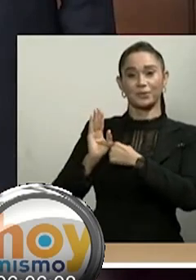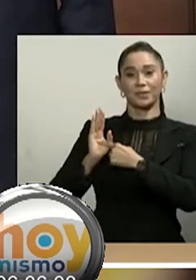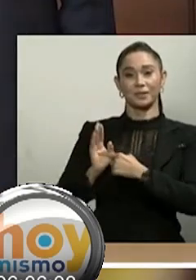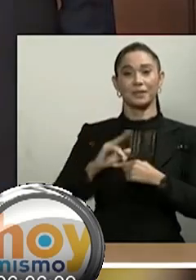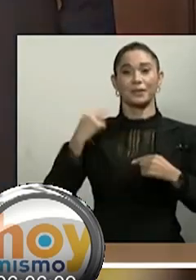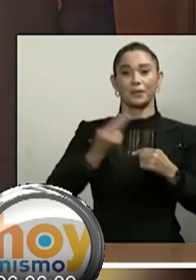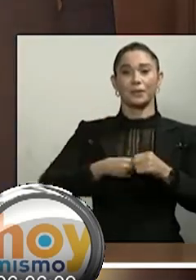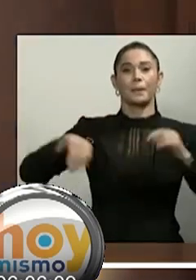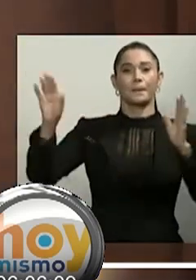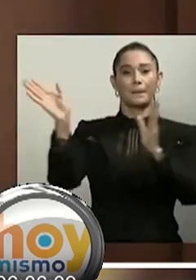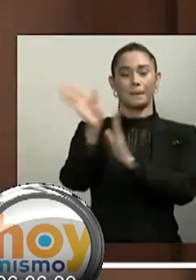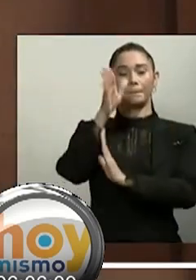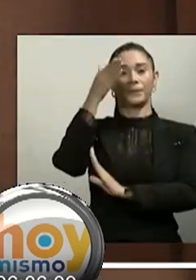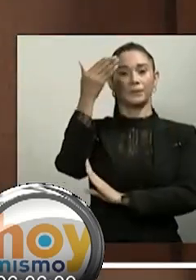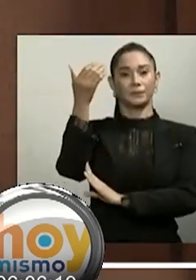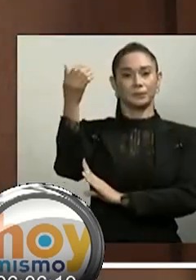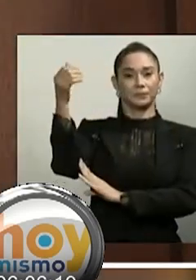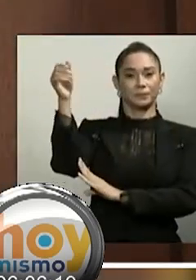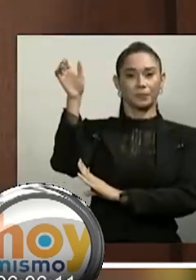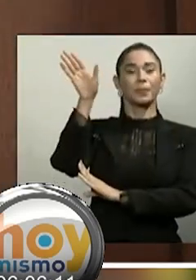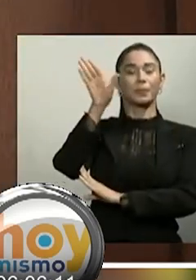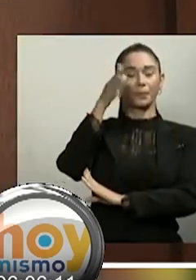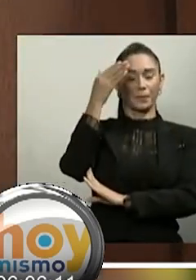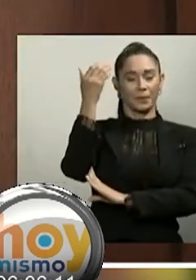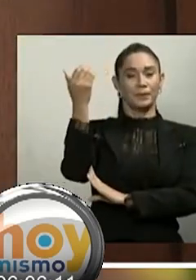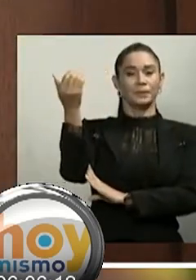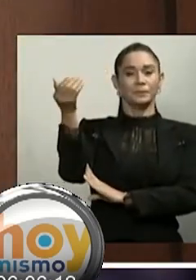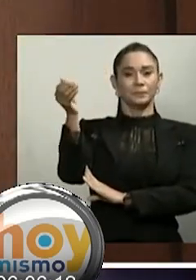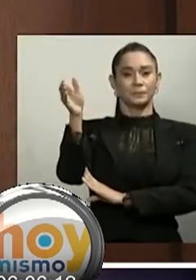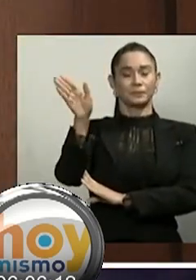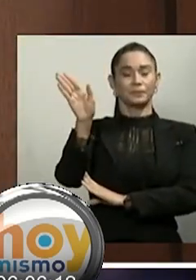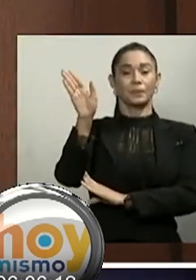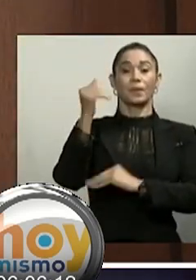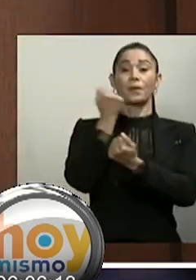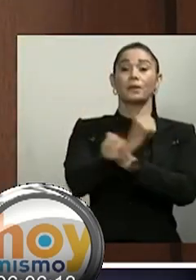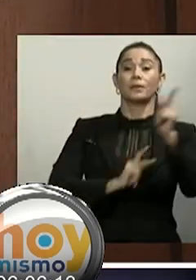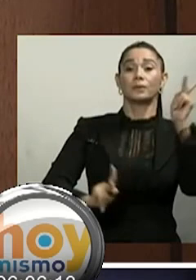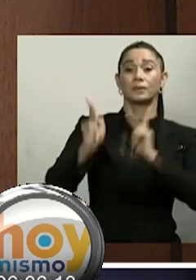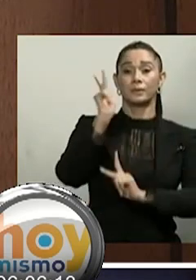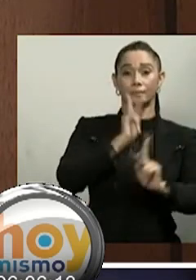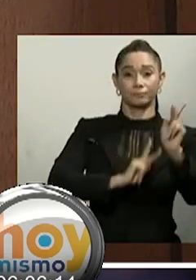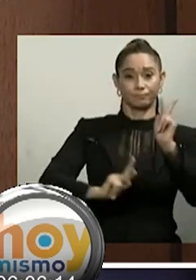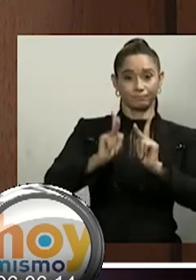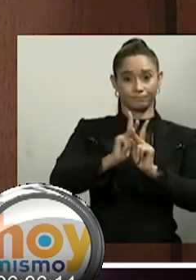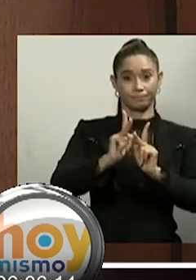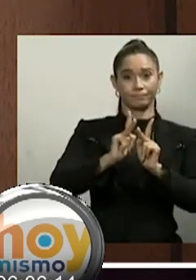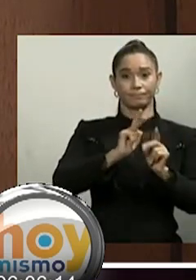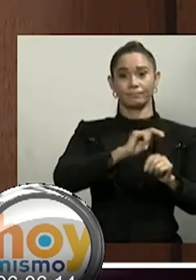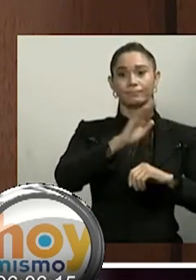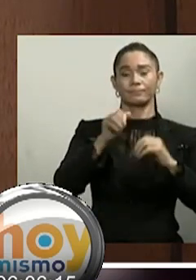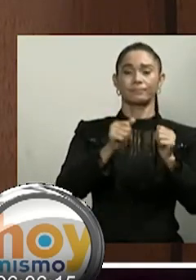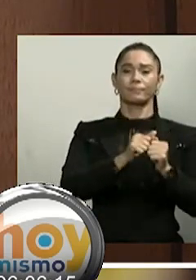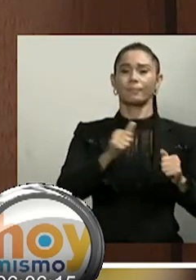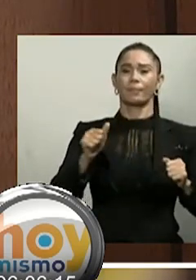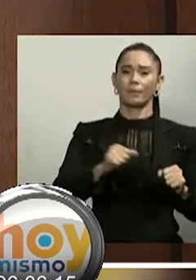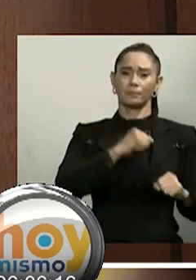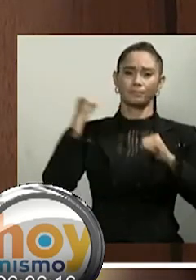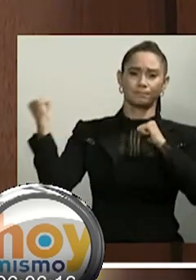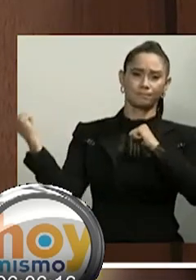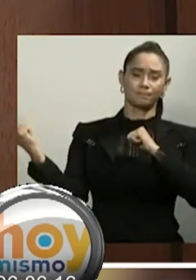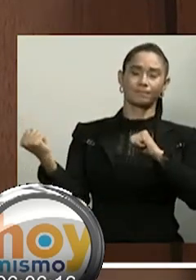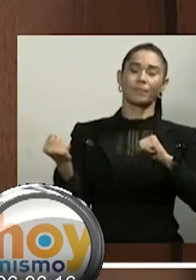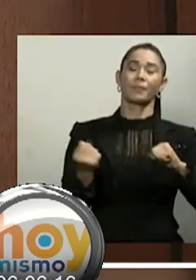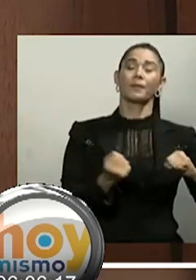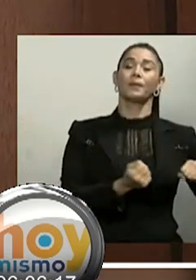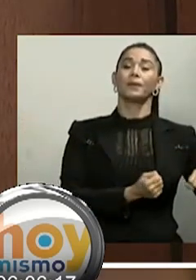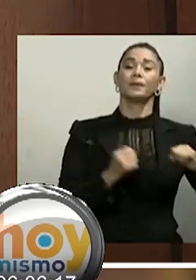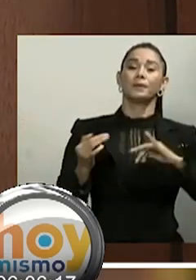aumentos que se generan propios de la inflación y el sistema normal y adecuado para evitar estas